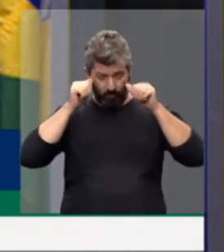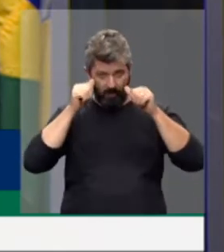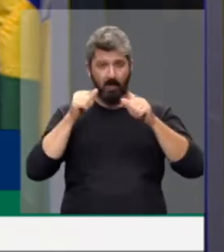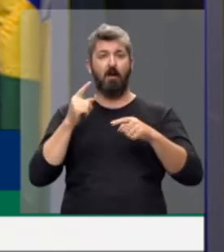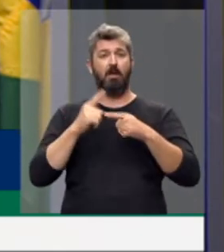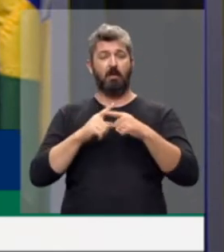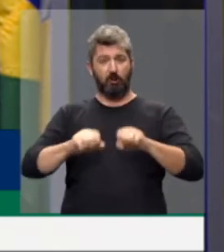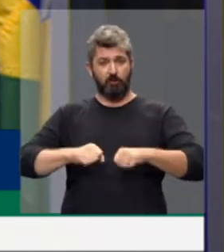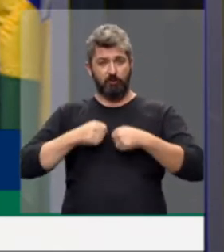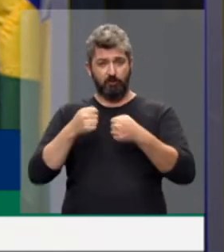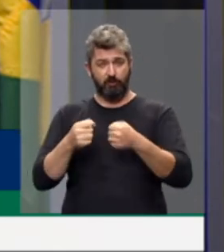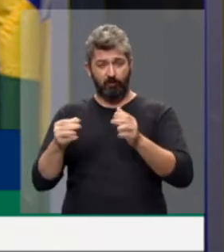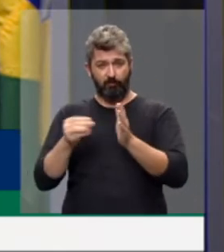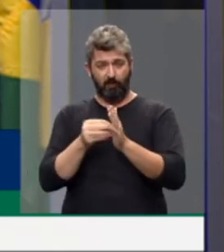QUE CONSEGUIU REDUZIR ONZE POR CENTO A CONTA DE ENERGIA